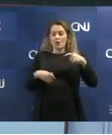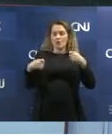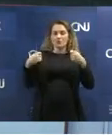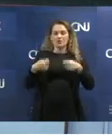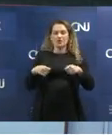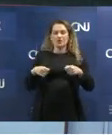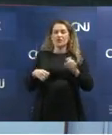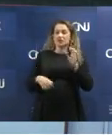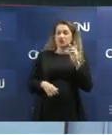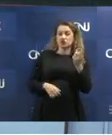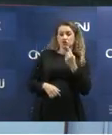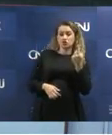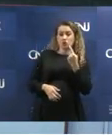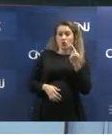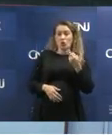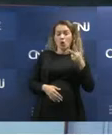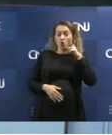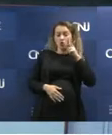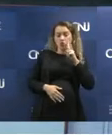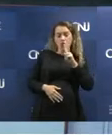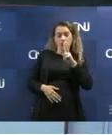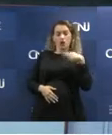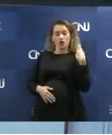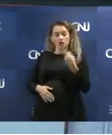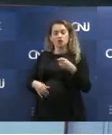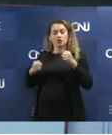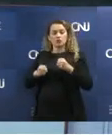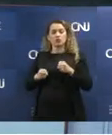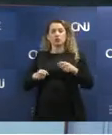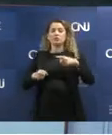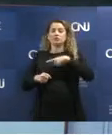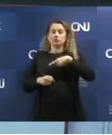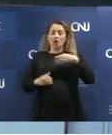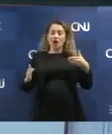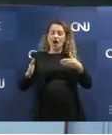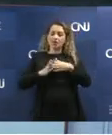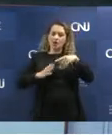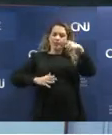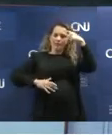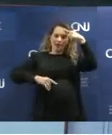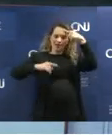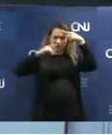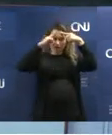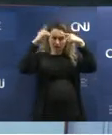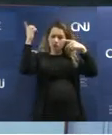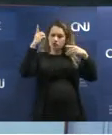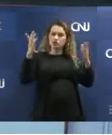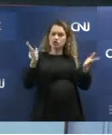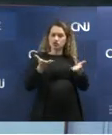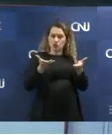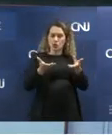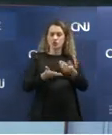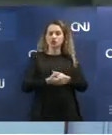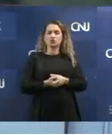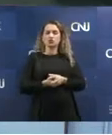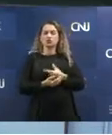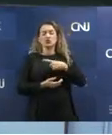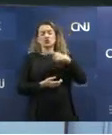neste olhar que a gente pode ter, até se pensarmos no dia de hoje. Não é apenas um descompasso